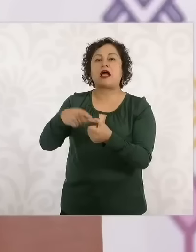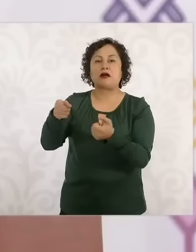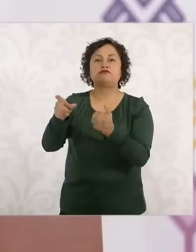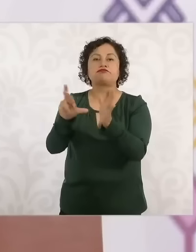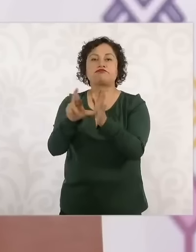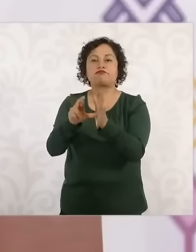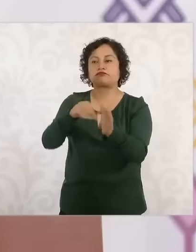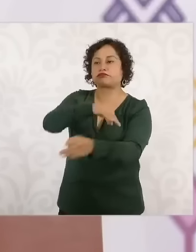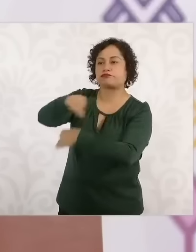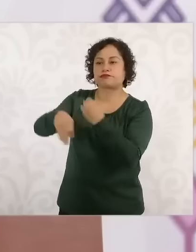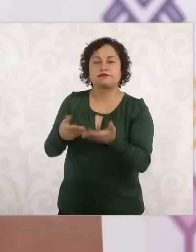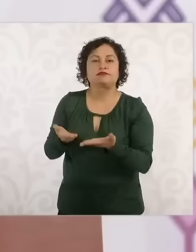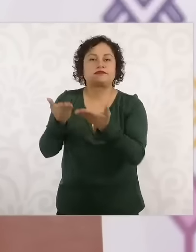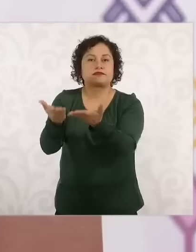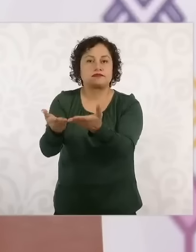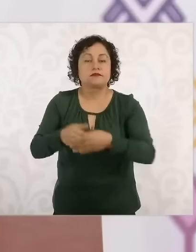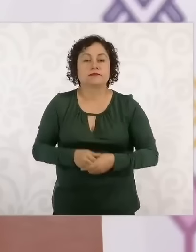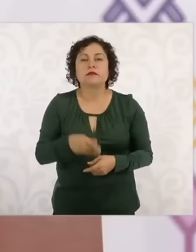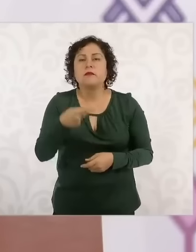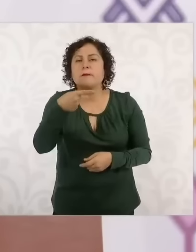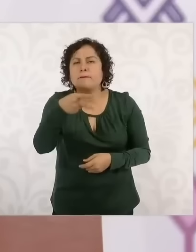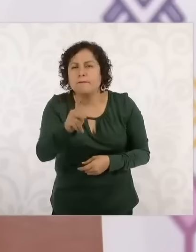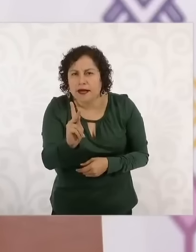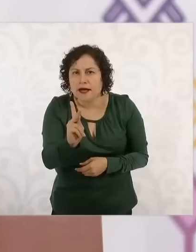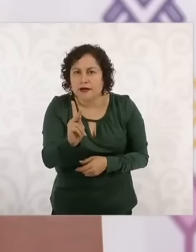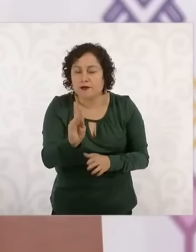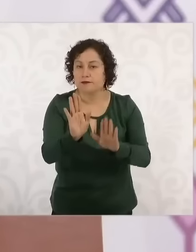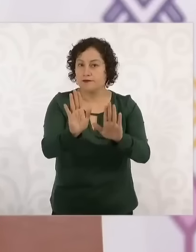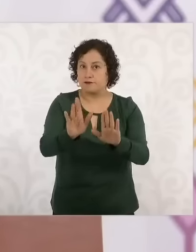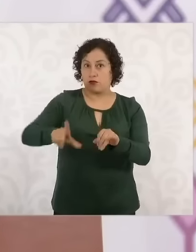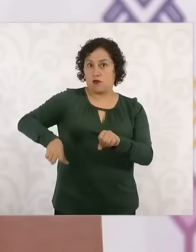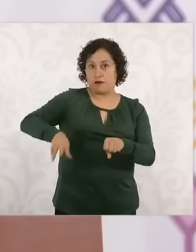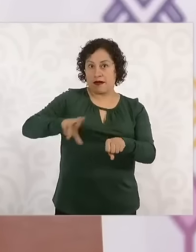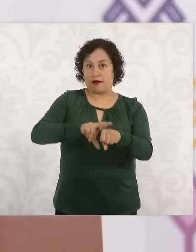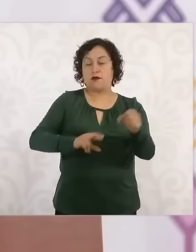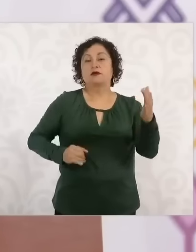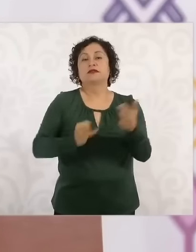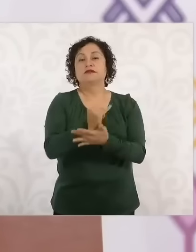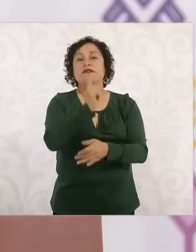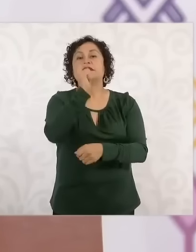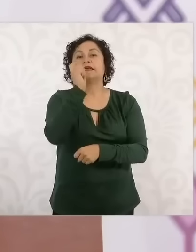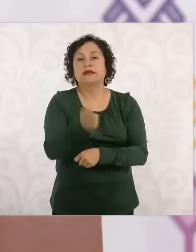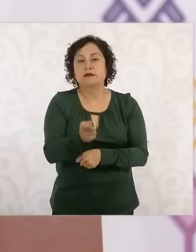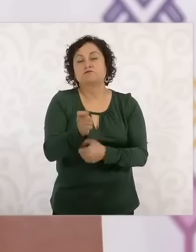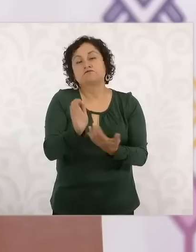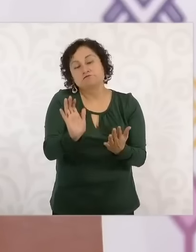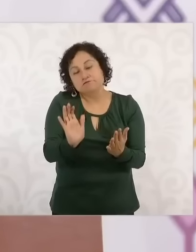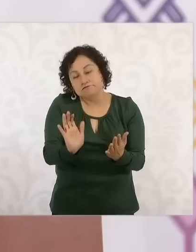siguen cobrando algunos servicios, tiene que ser gratuito. Entonces, depende pues de del gobernador